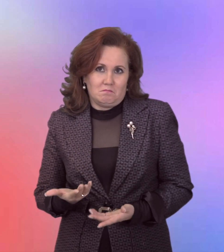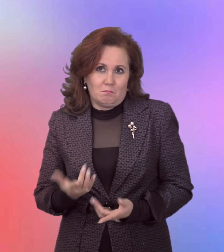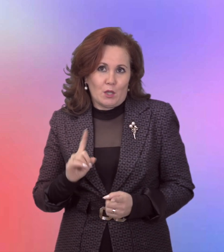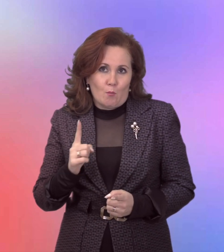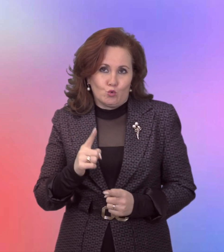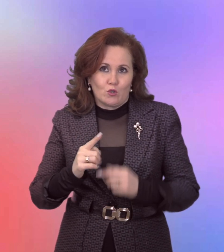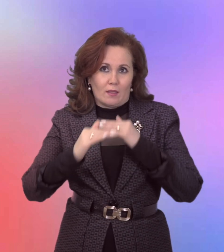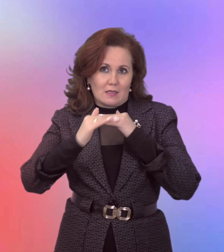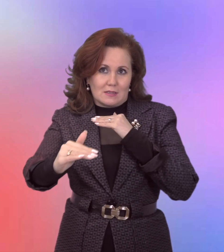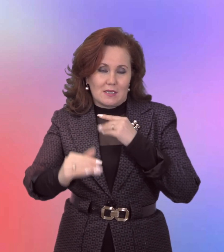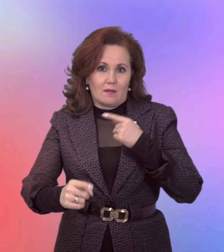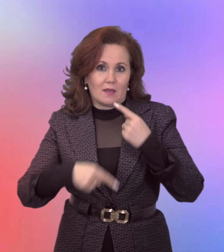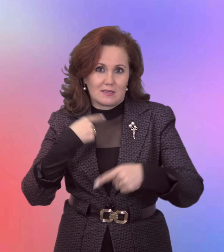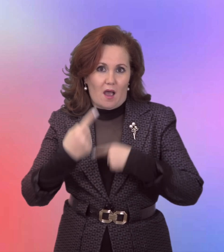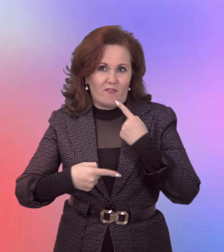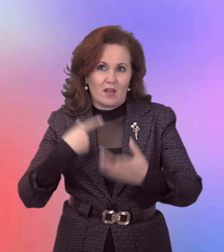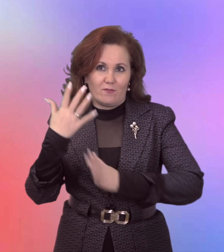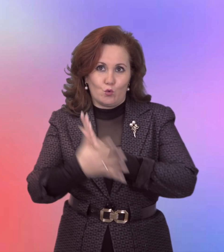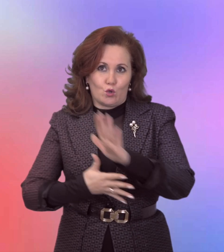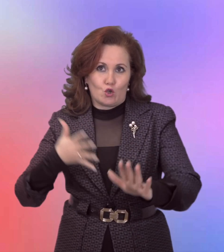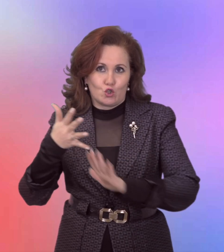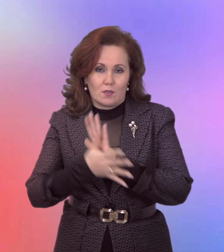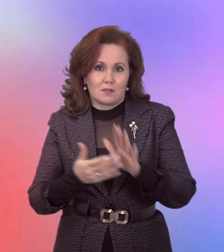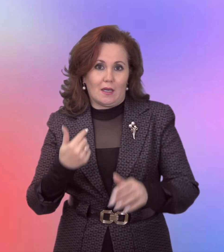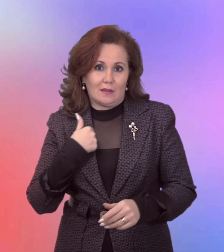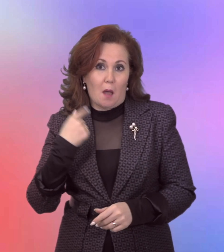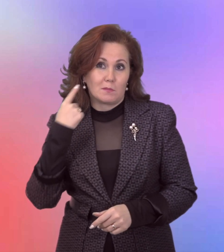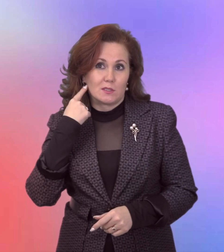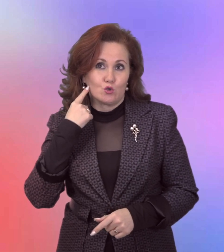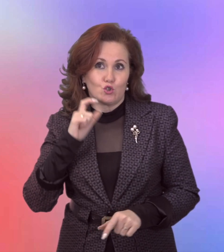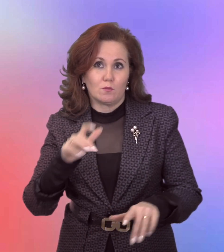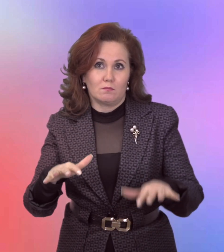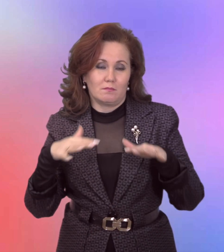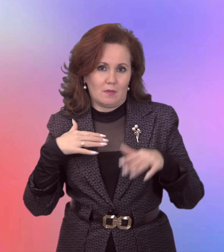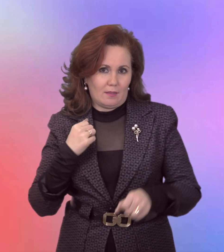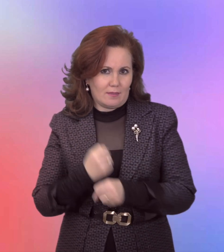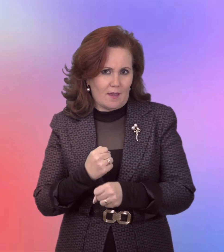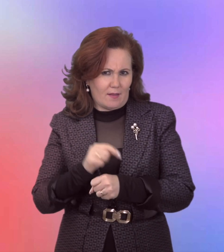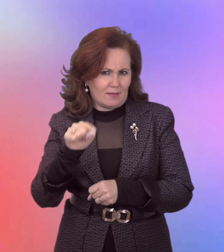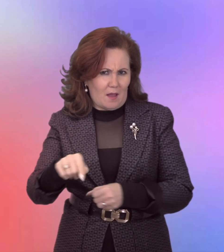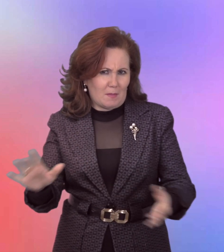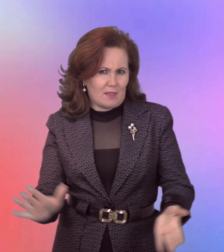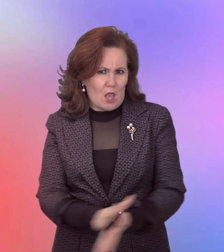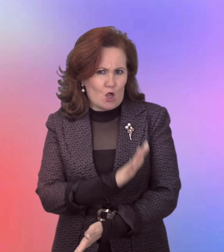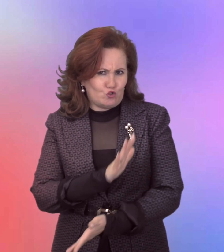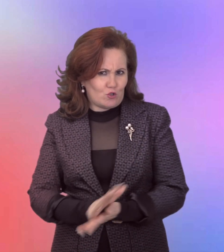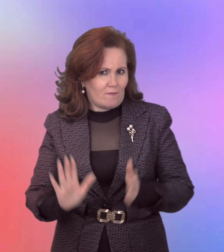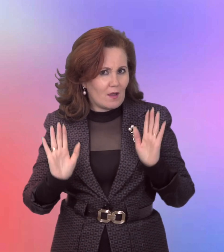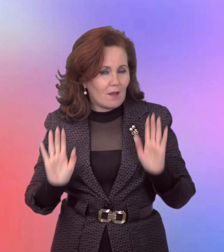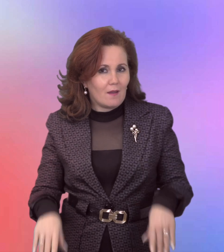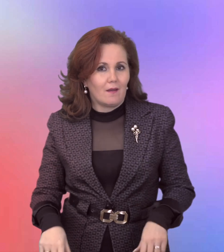Потому как на сцене разговаривают на жестах и нам слышащим делать там нечего!